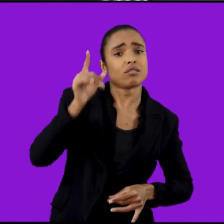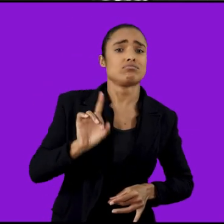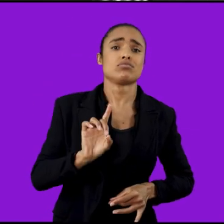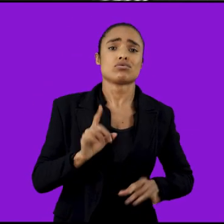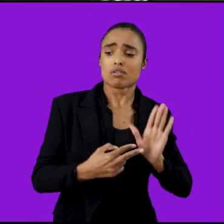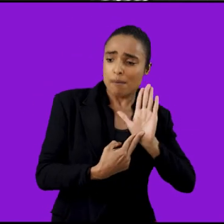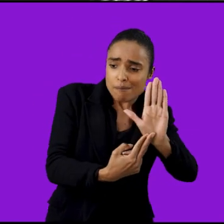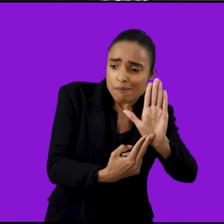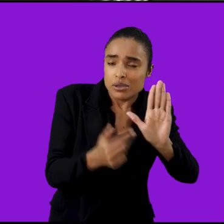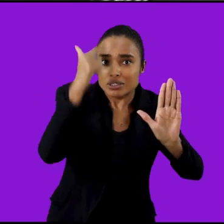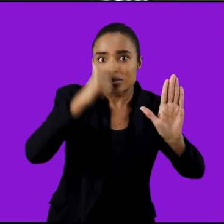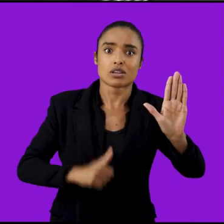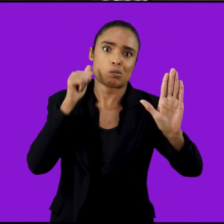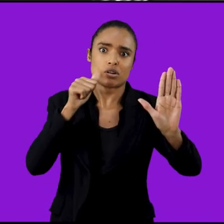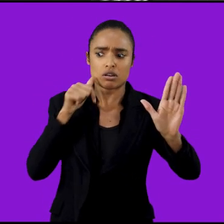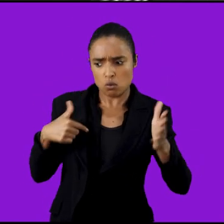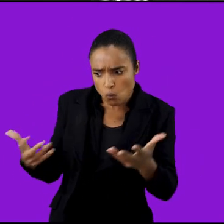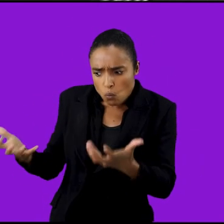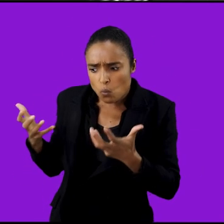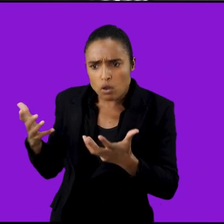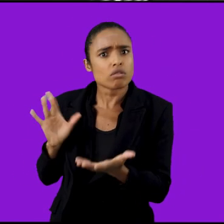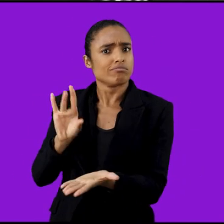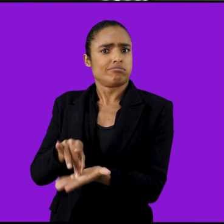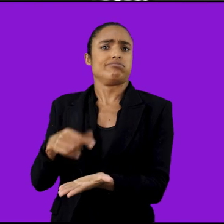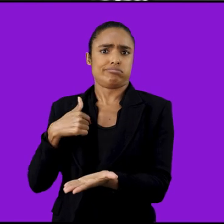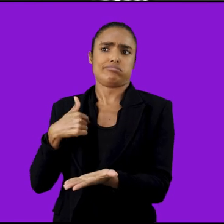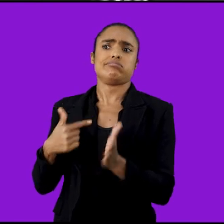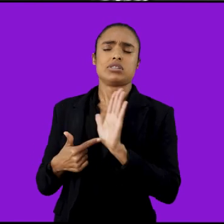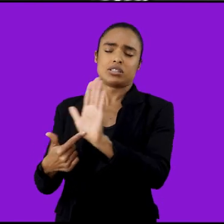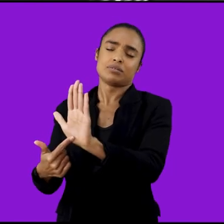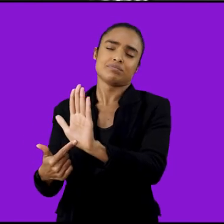de uma mulher negra entendeu… eu lembro uma vez que uma moça, uma branca, ela organiza